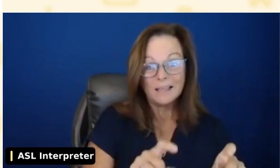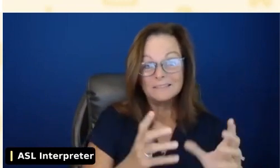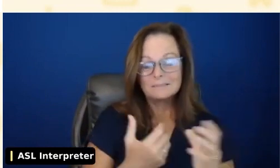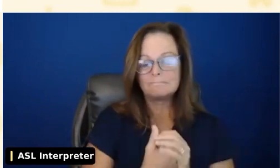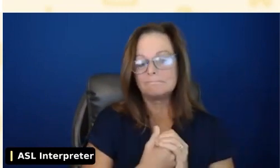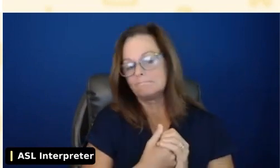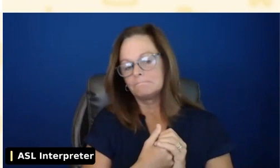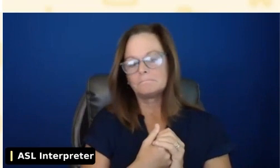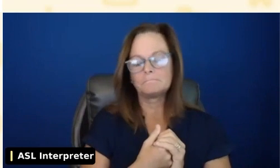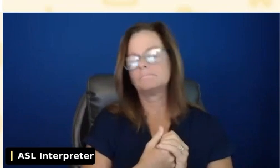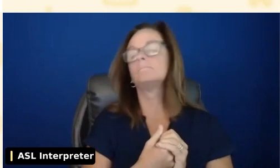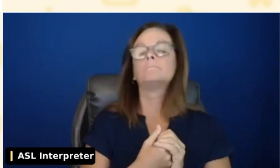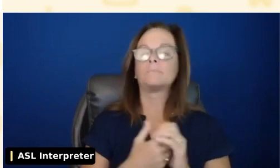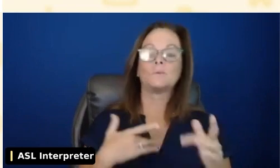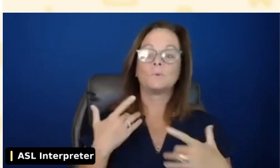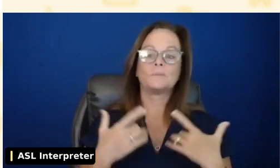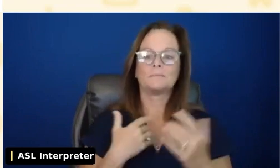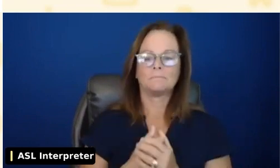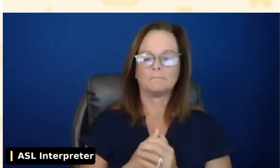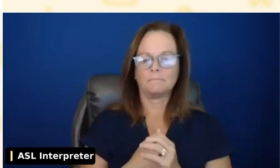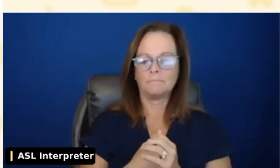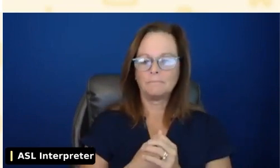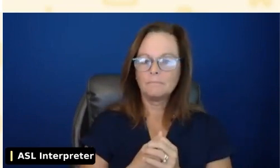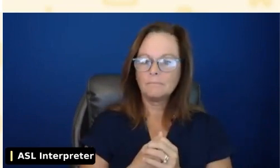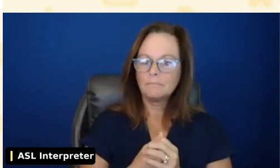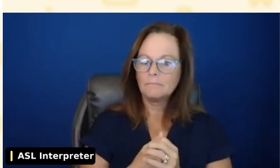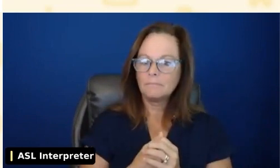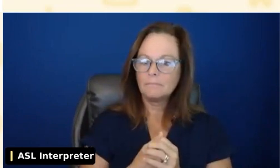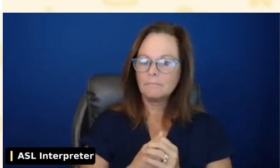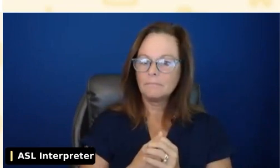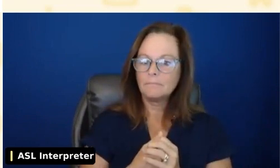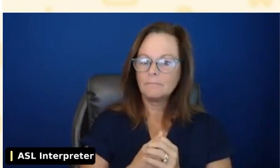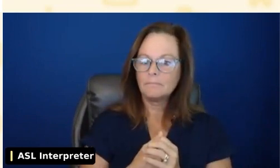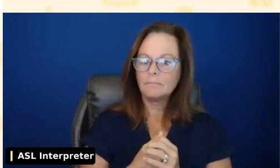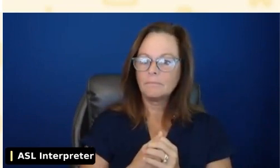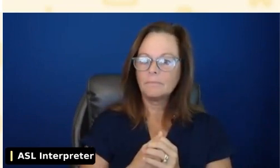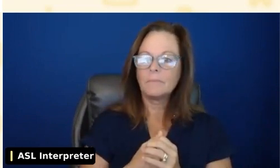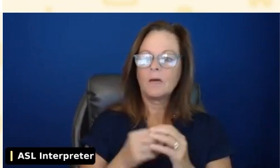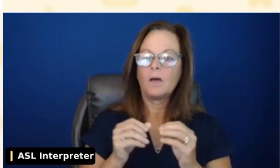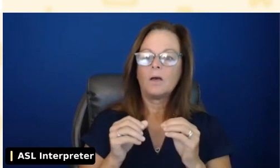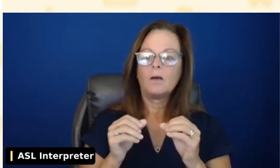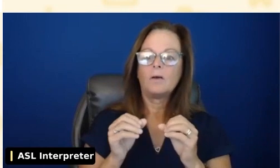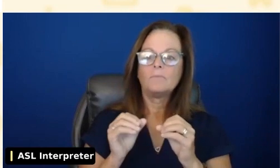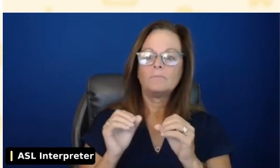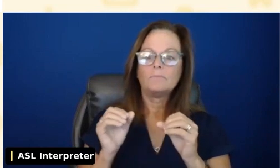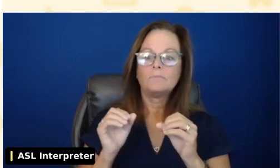Pero todavía estoy emocionada. 4.1.1 Uno siempre era un poco largo en sus explicaciones con puntos de control con problemas de gravedad muy baja.